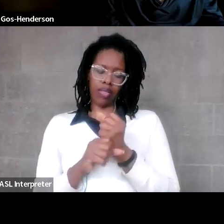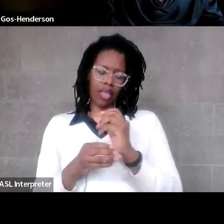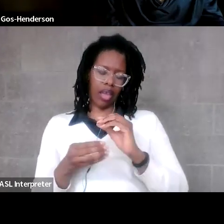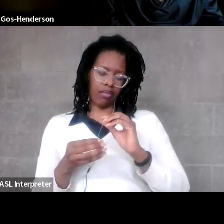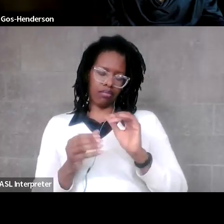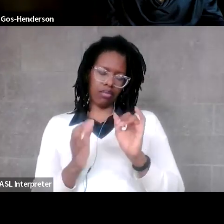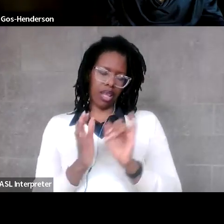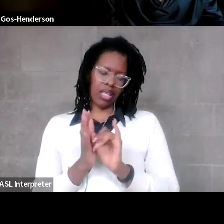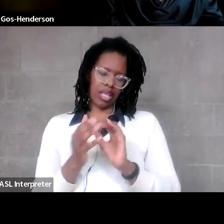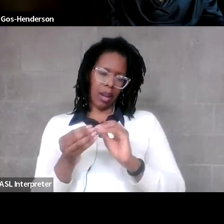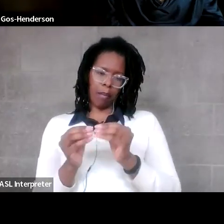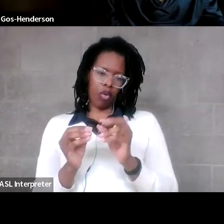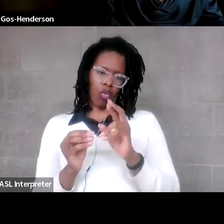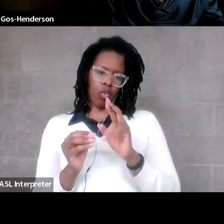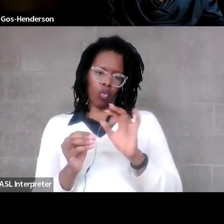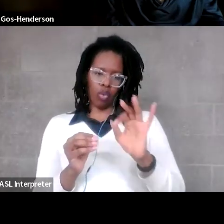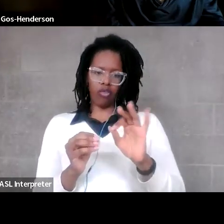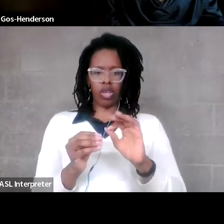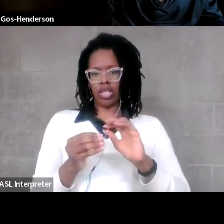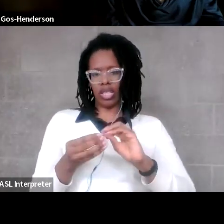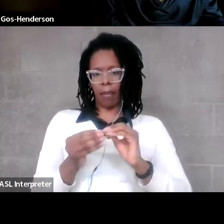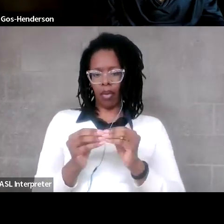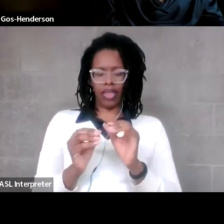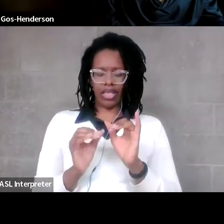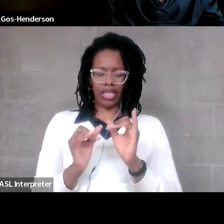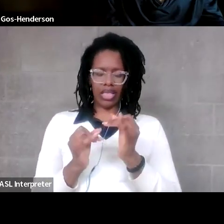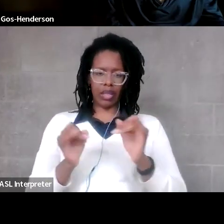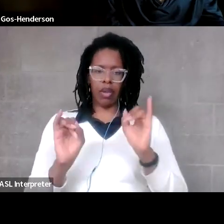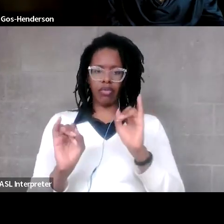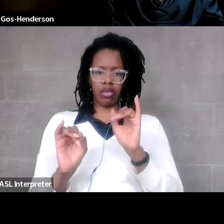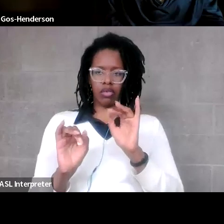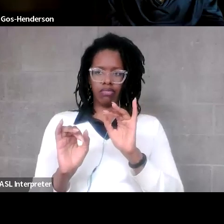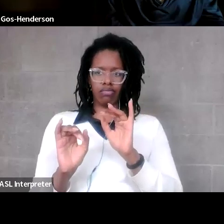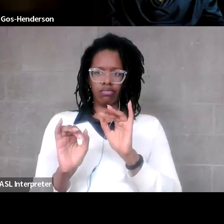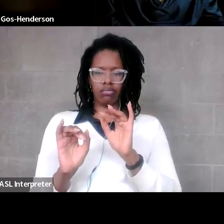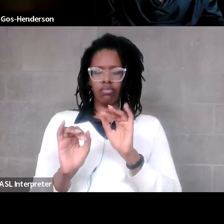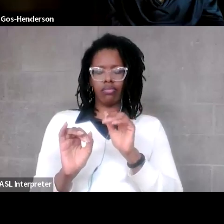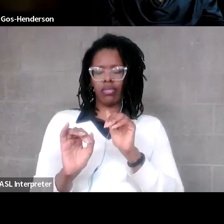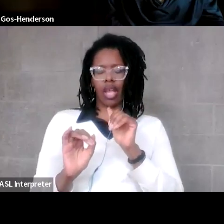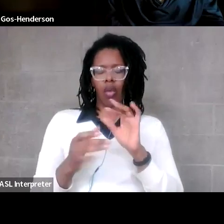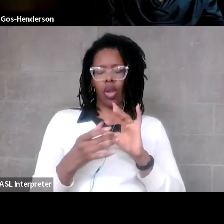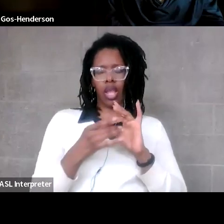y tengas ese ID de referencia que es independiente de tu número de Seguro Social y otra información personal.